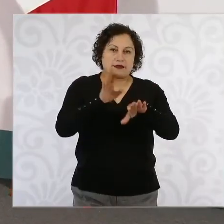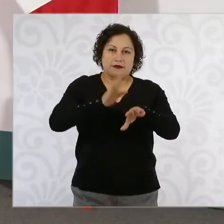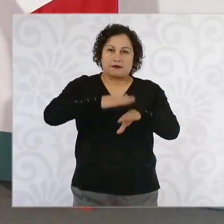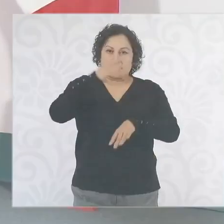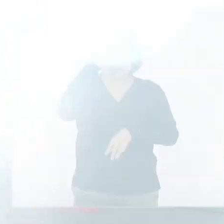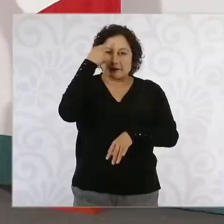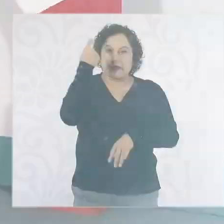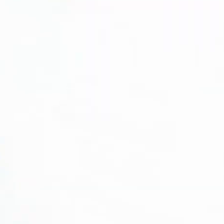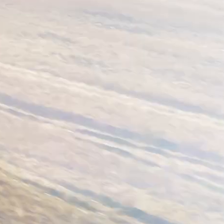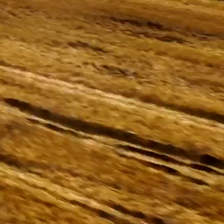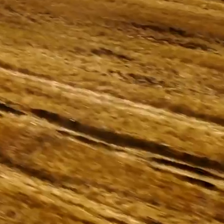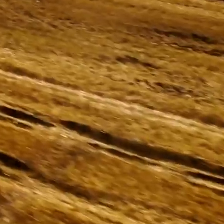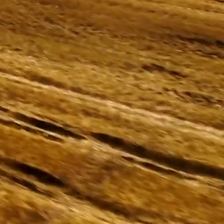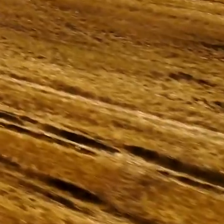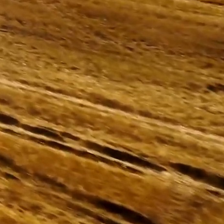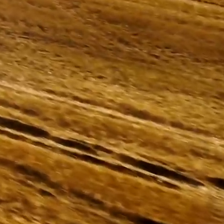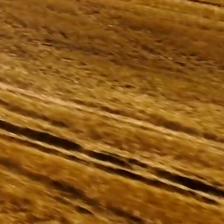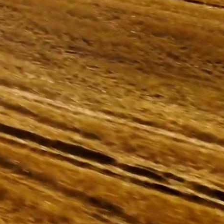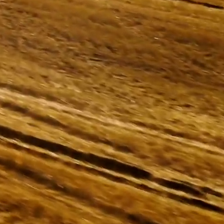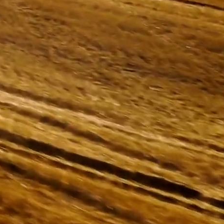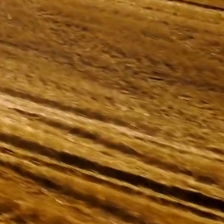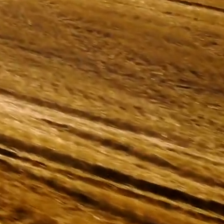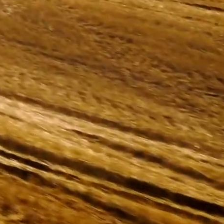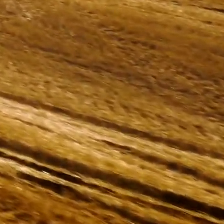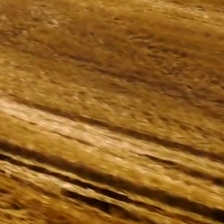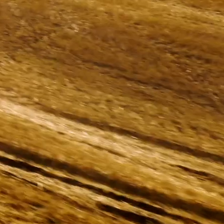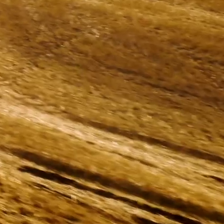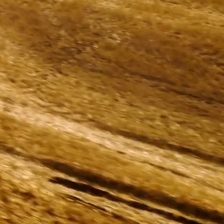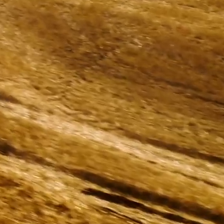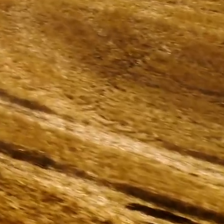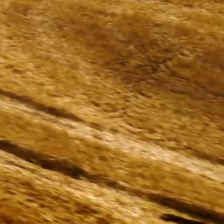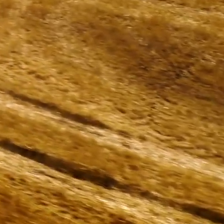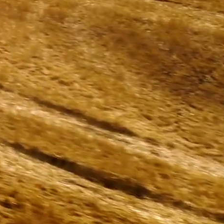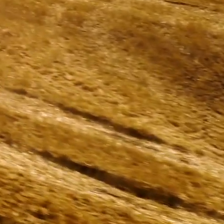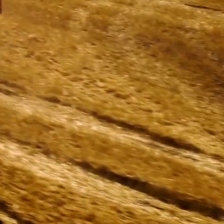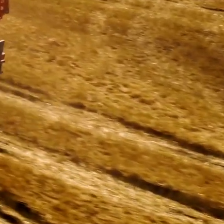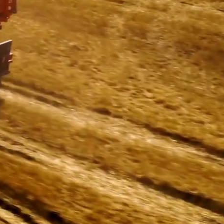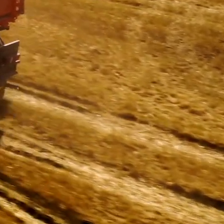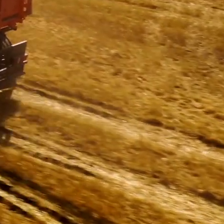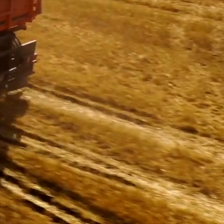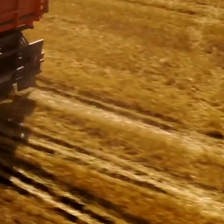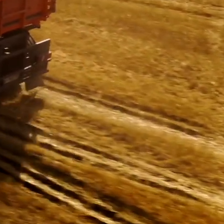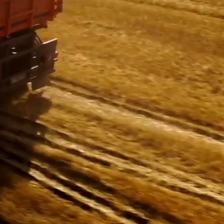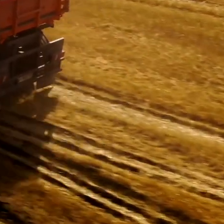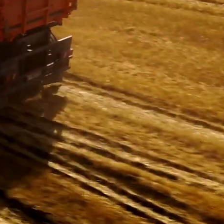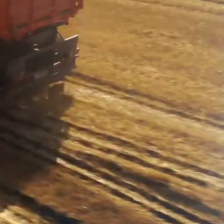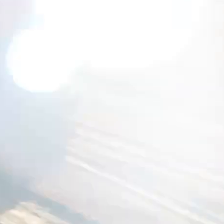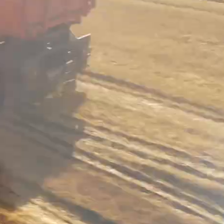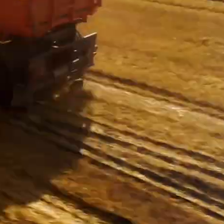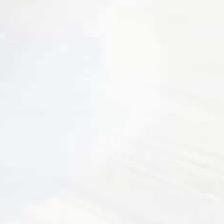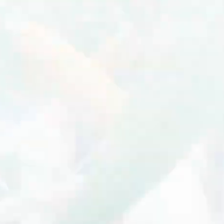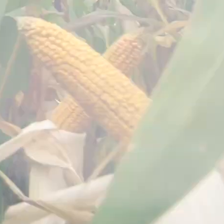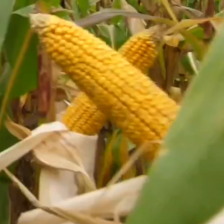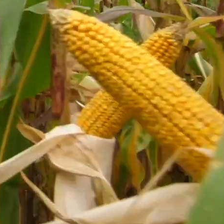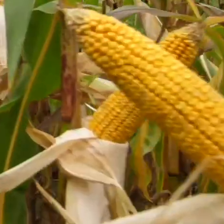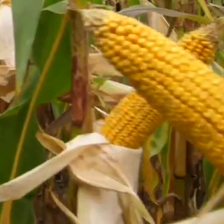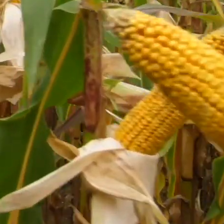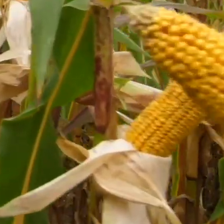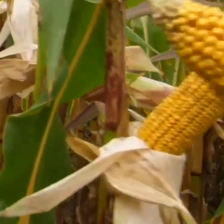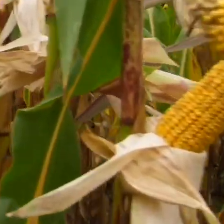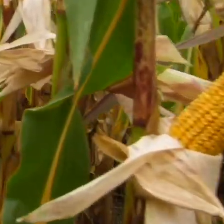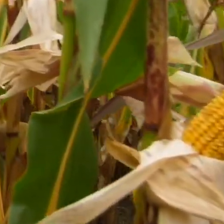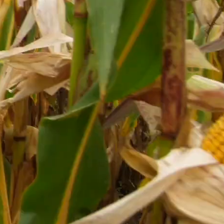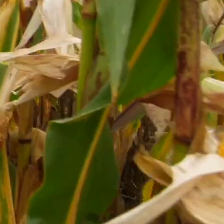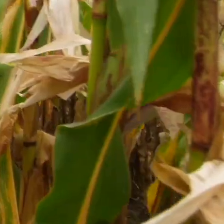maíz amarillo y lograr la autosuficiencia en la producción de maíz nativo en suelo mexicano hoy